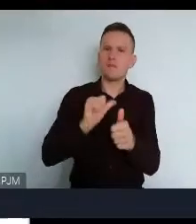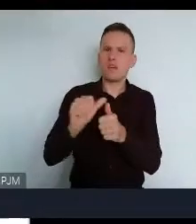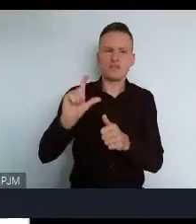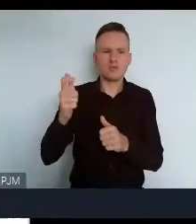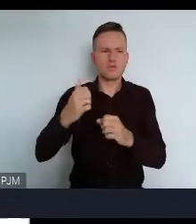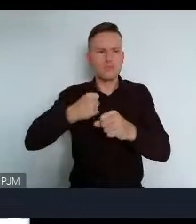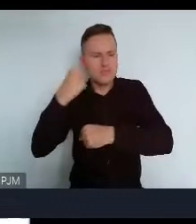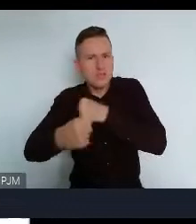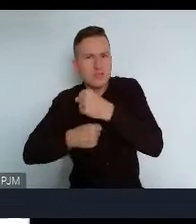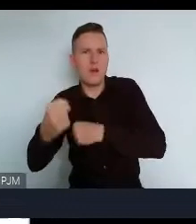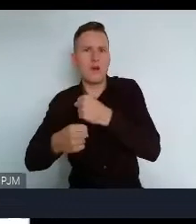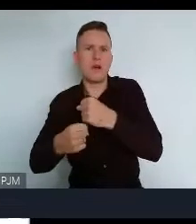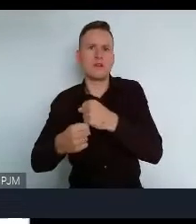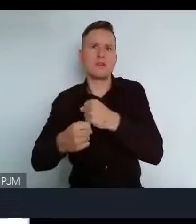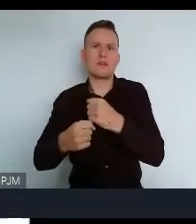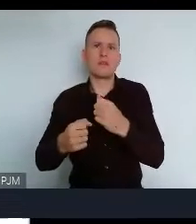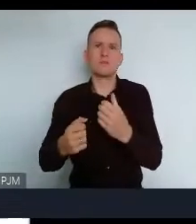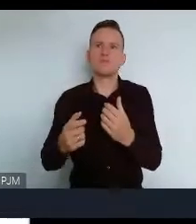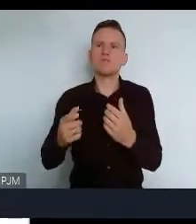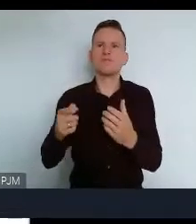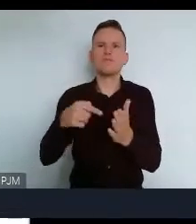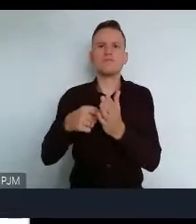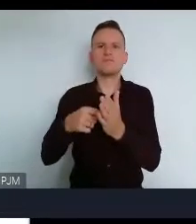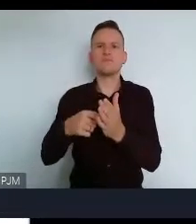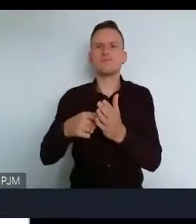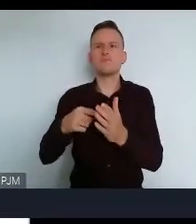wdrożone w odniesieniu do danego tematu SDG,